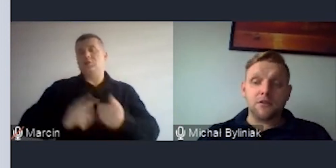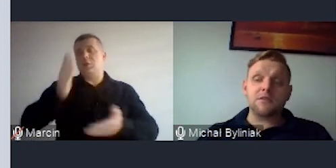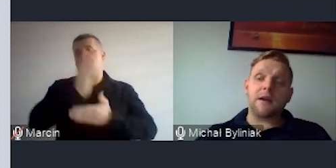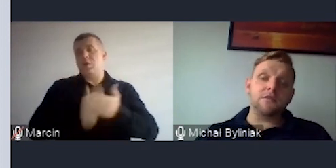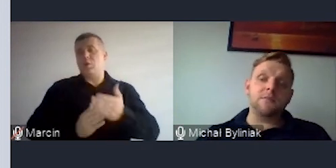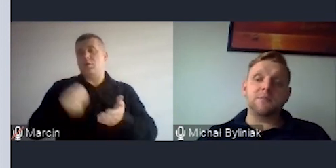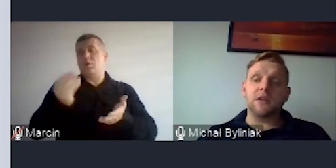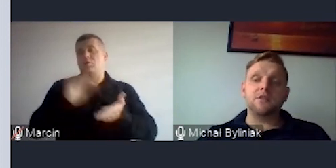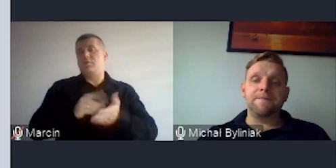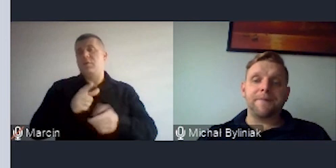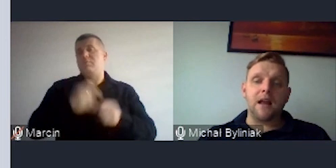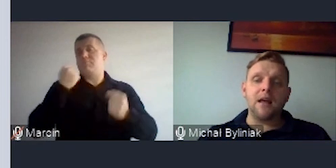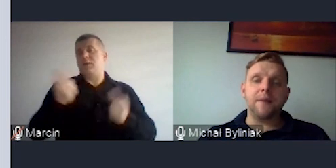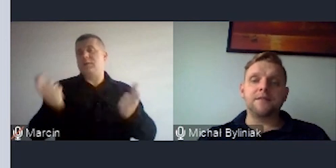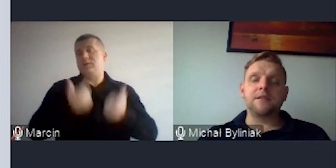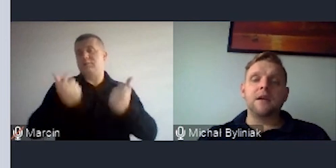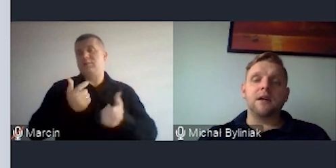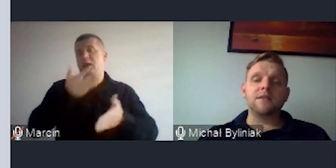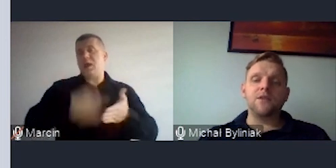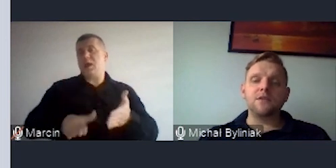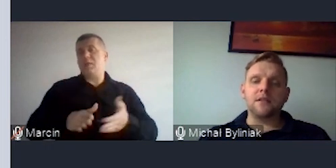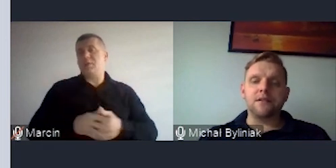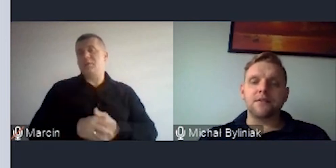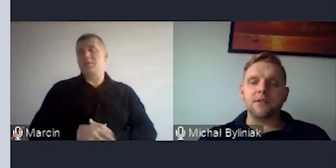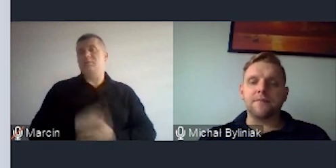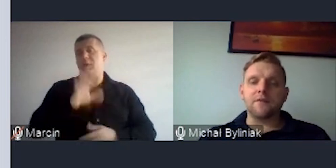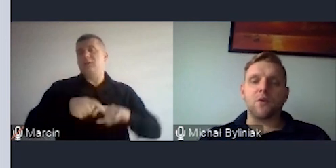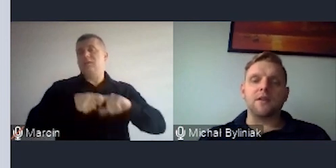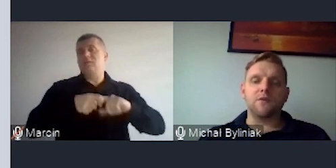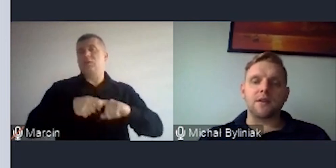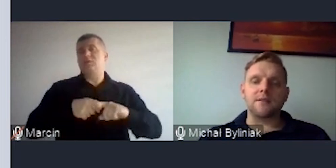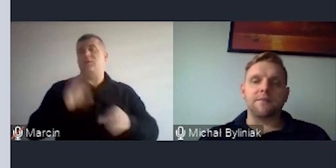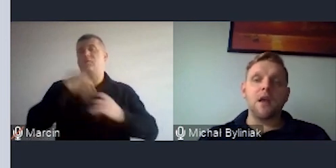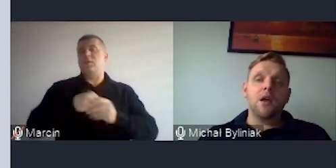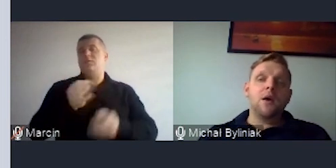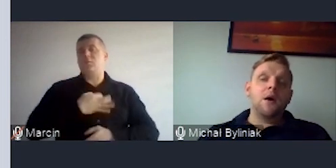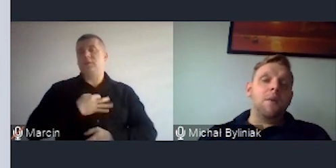I to jest bardzo niebezpieczny element związany z wkładem własnym.